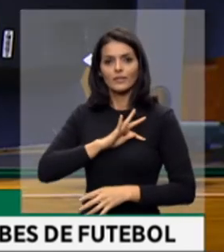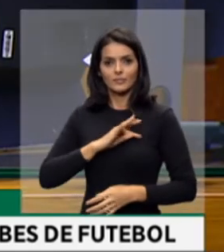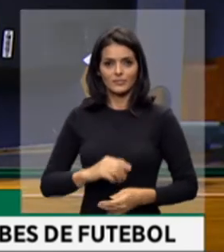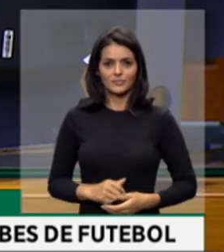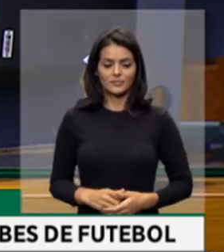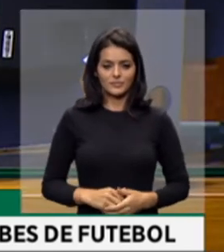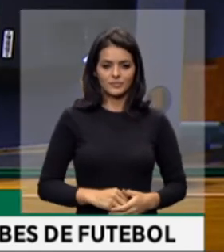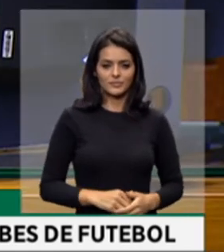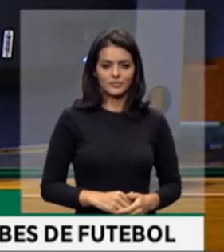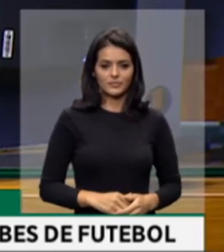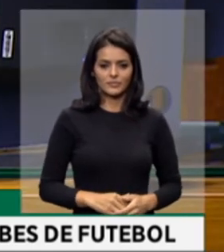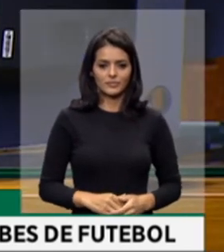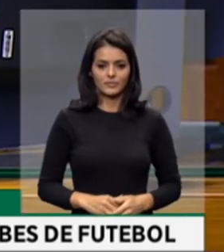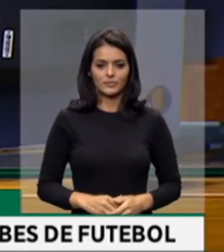ISSO, NÓS ESTAMOS VOTANDO PELA MANUTENÇÃO. NÓS